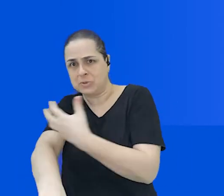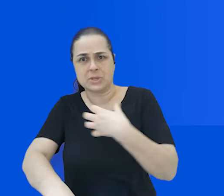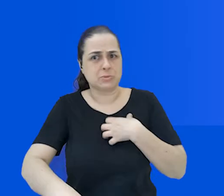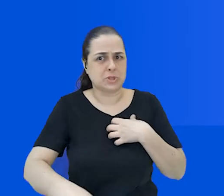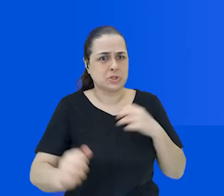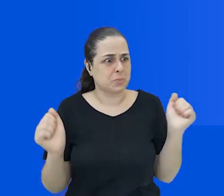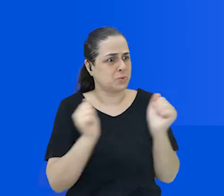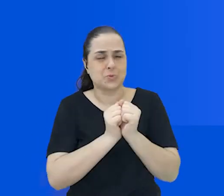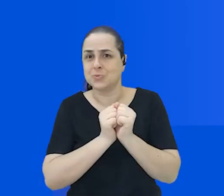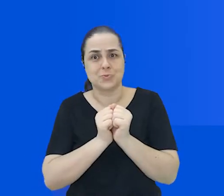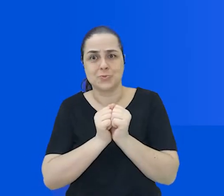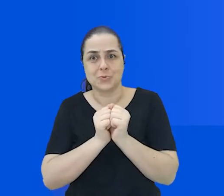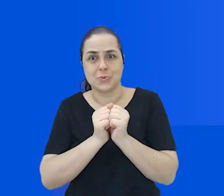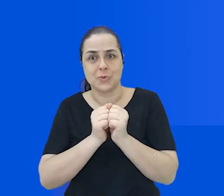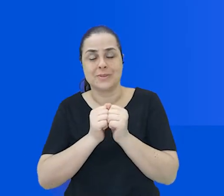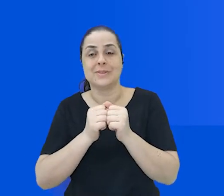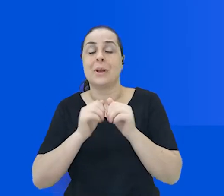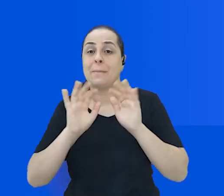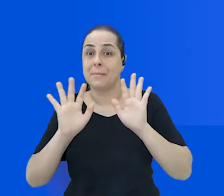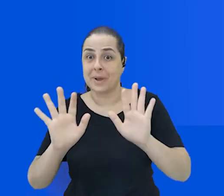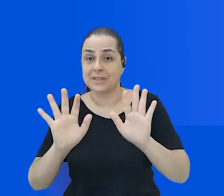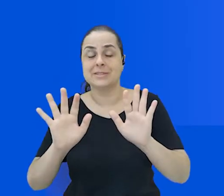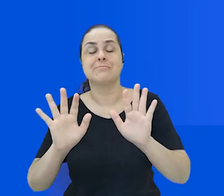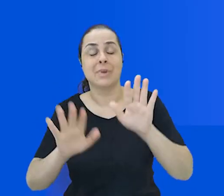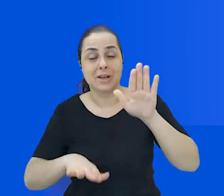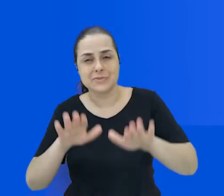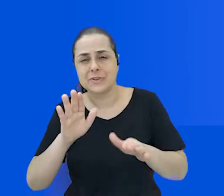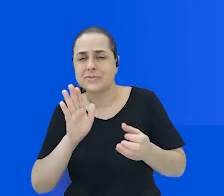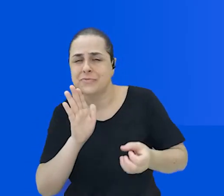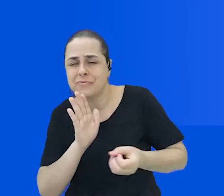e sentimento, são repetidas vezes que a gente vive uma determinada